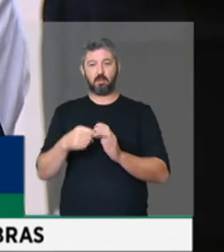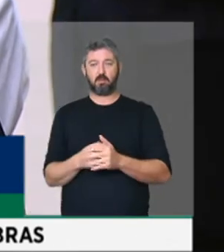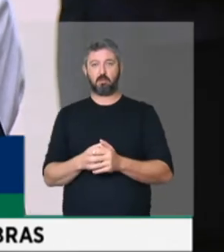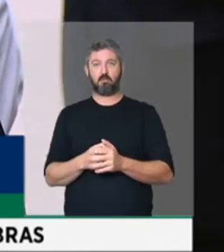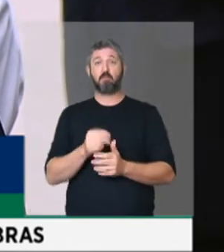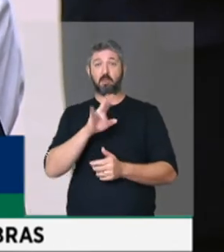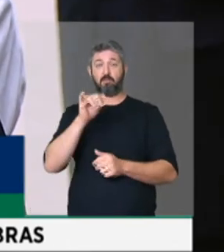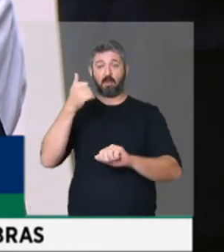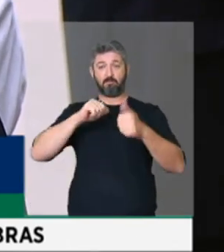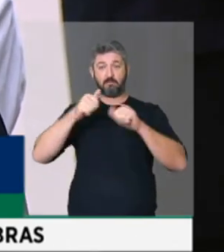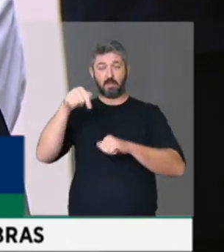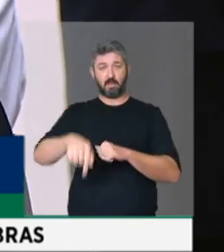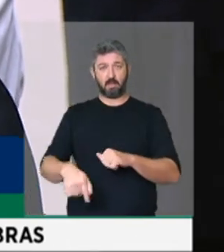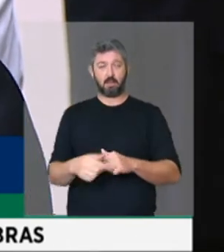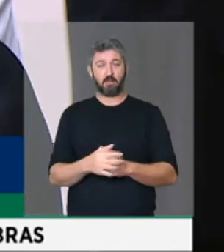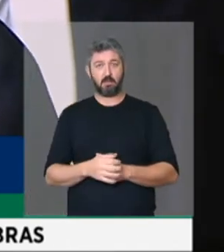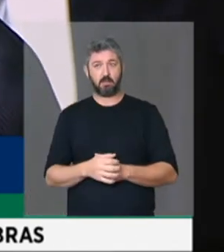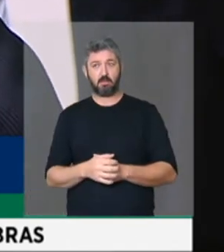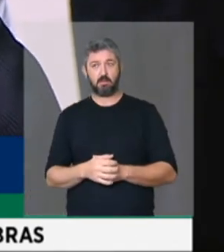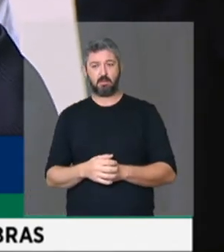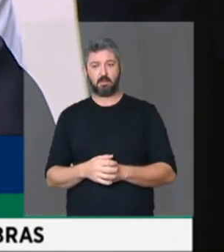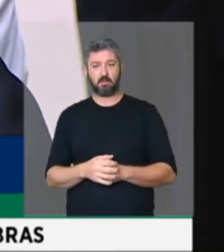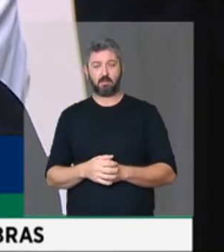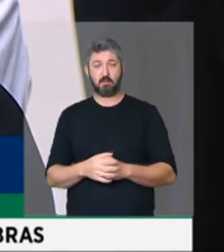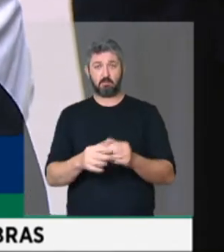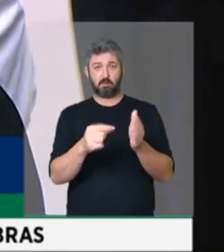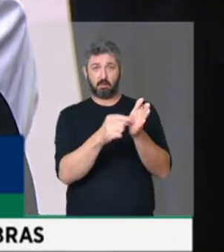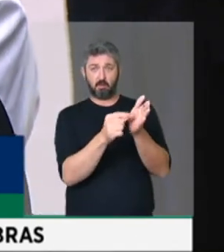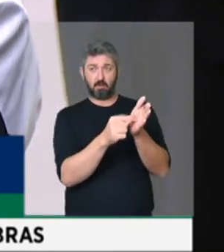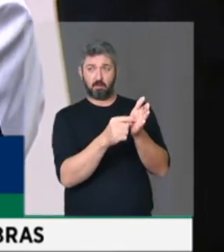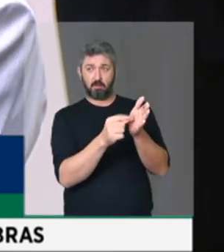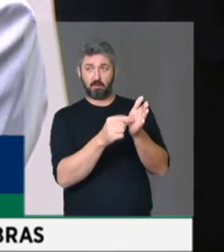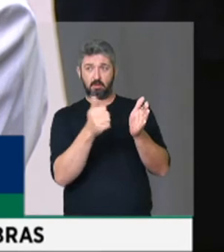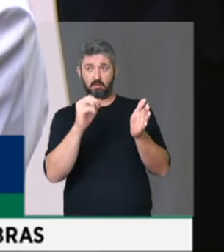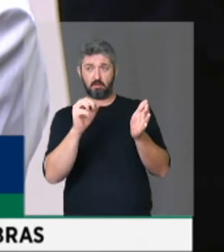PROVISÓRIAS APTAS A SEREM AVALIADAS AQUI. ESTA MEDIDA